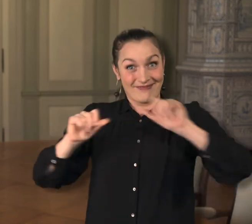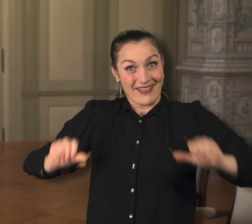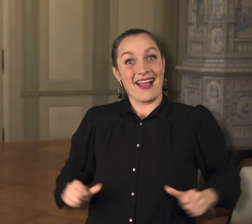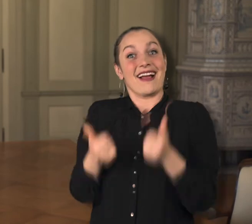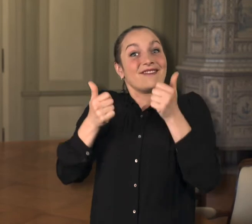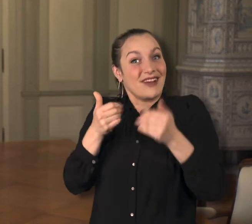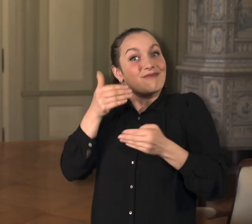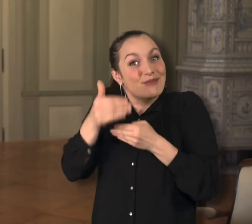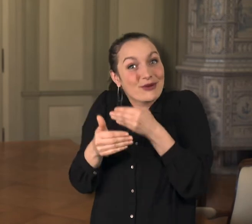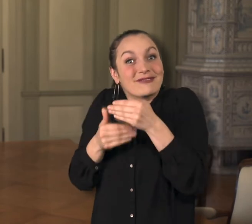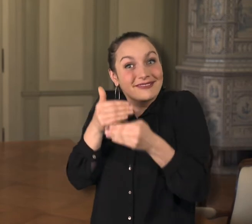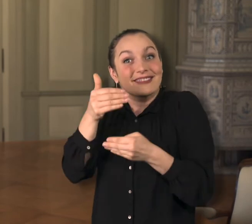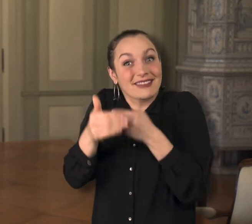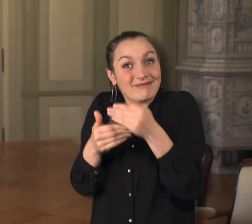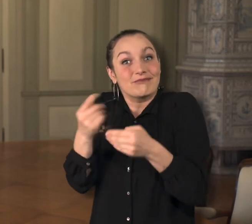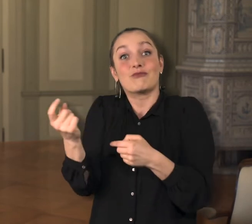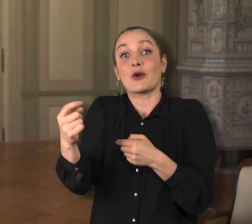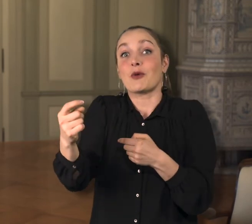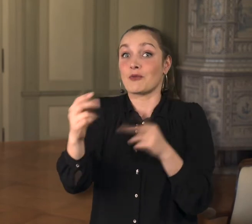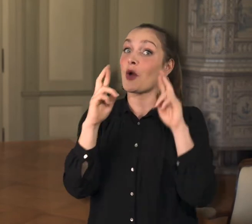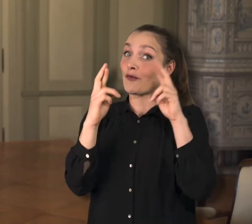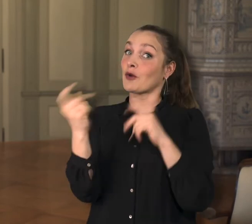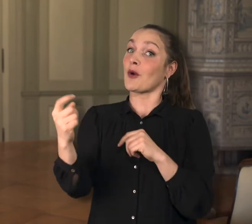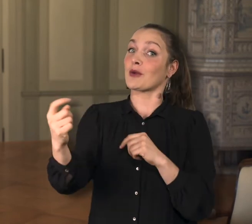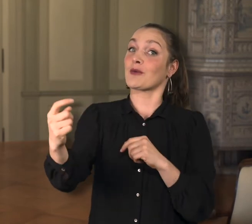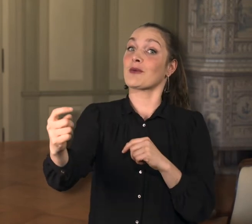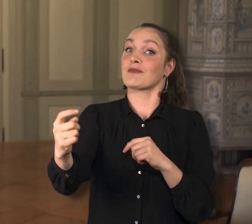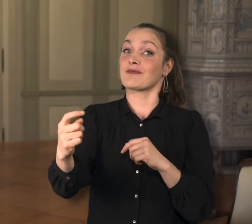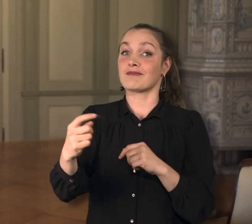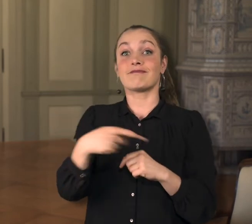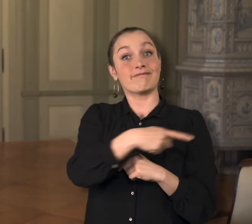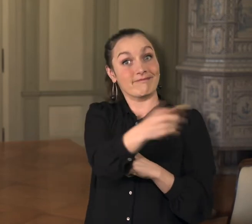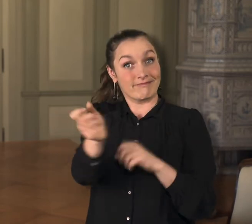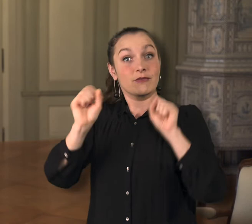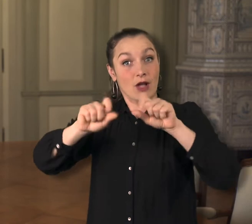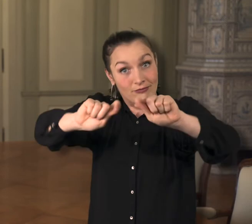Dieses Video stellt einen Anfang dar. Weitere werden hoffentlich folgen.